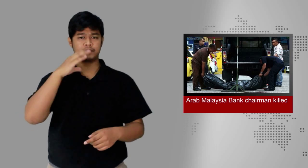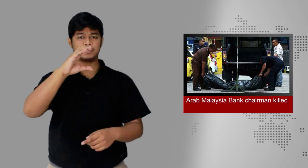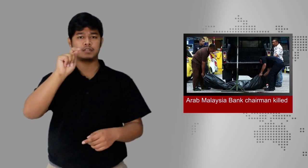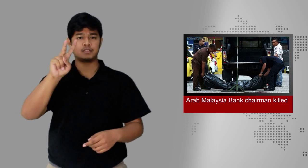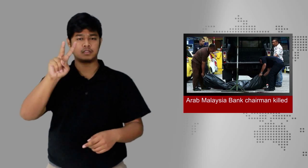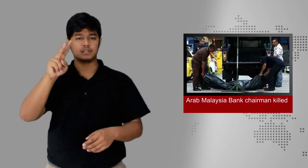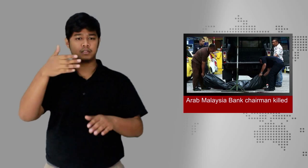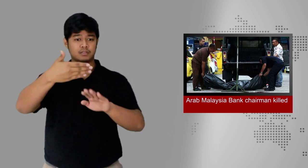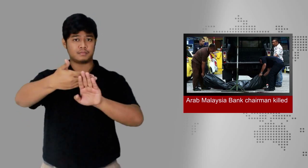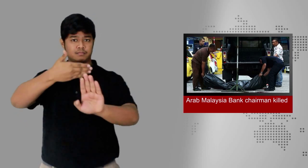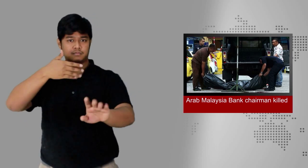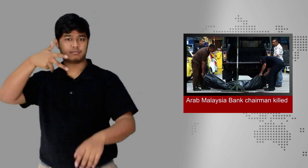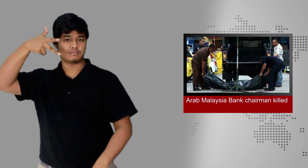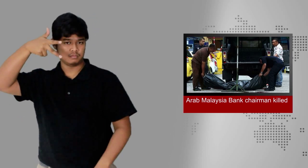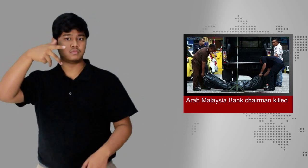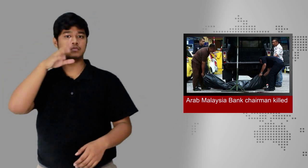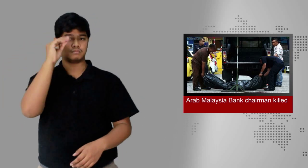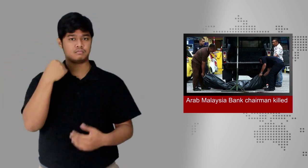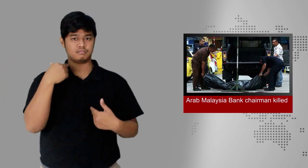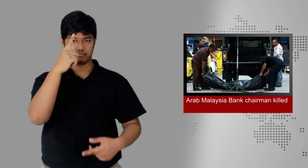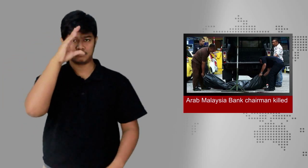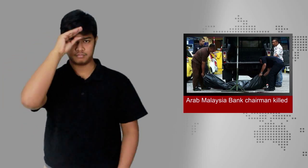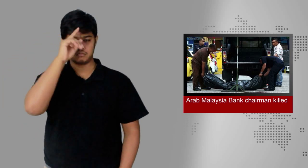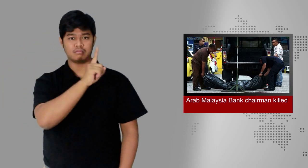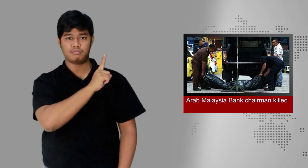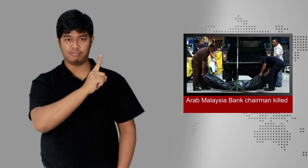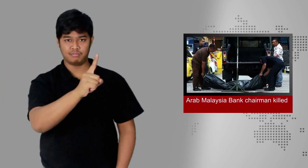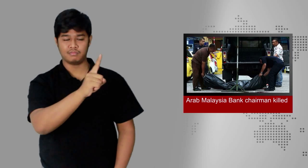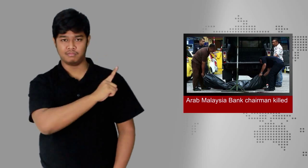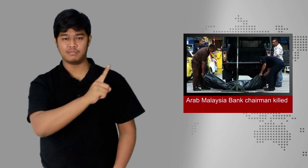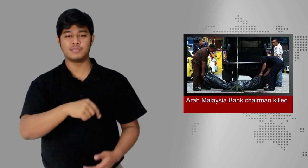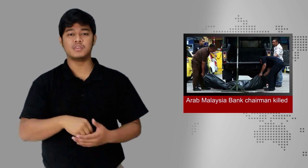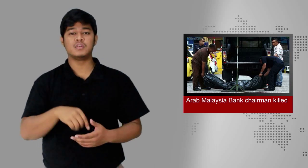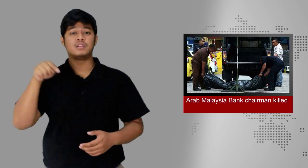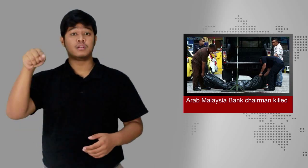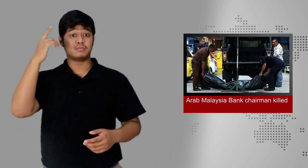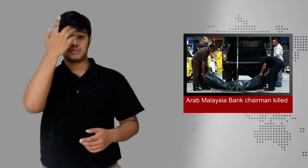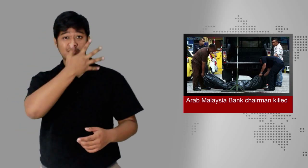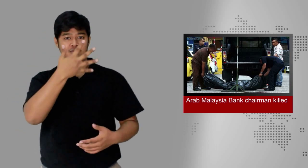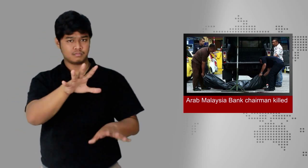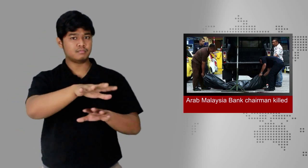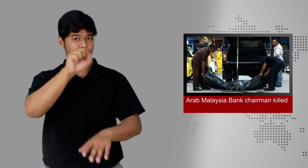CCTV di kawasan berdekatan berjaya merakam imej suspek sebelum kejadian tembakan.